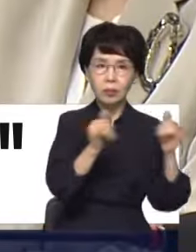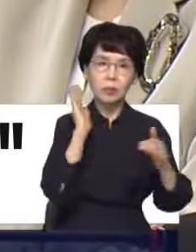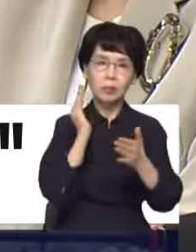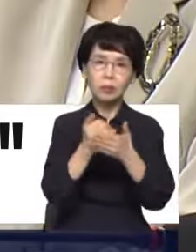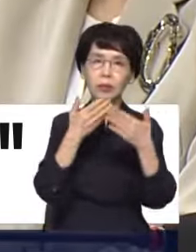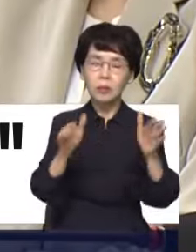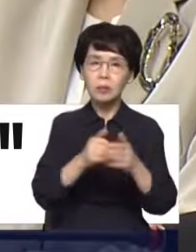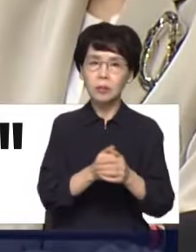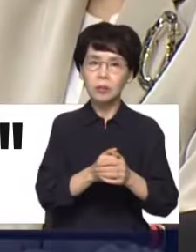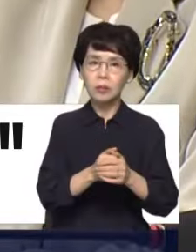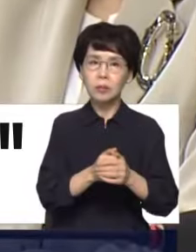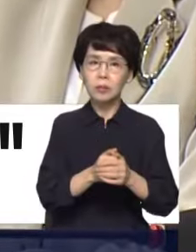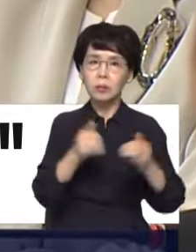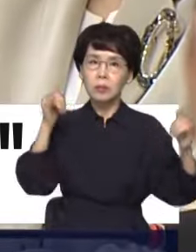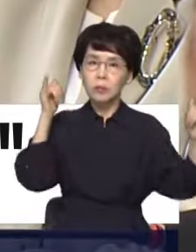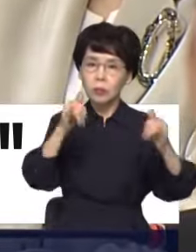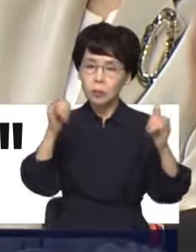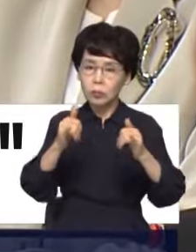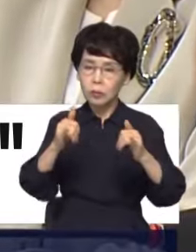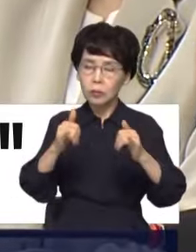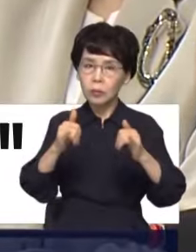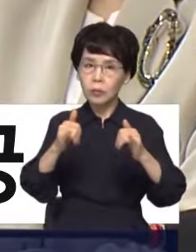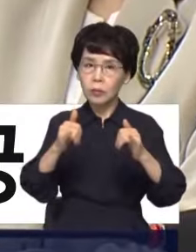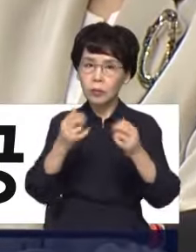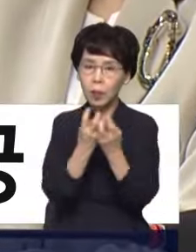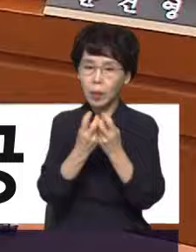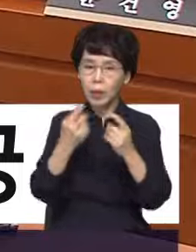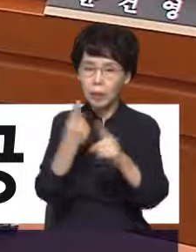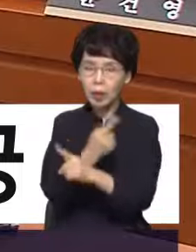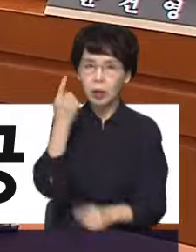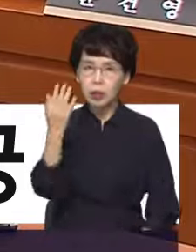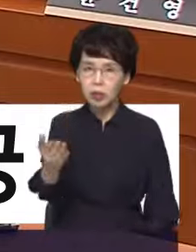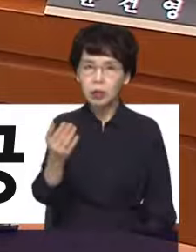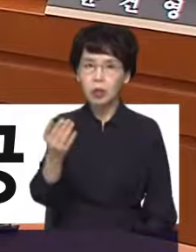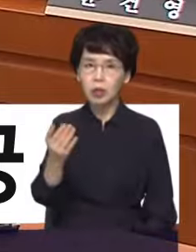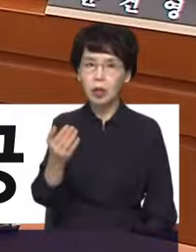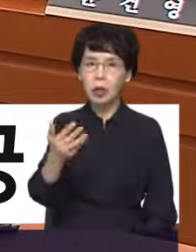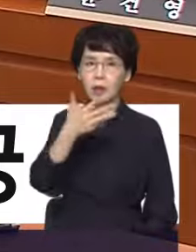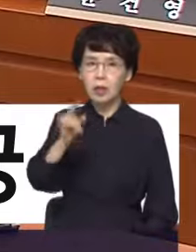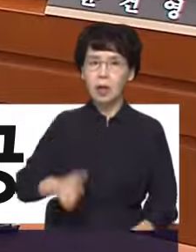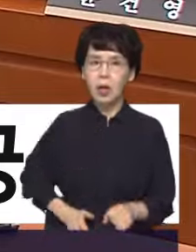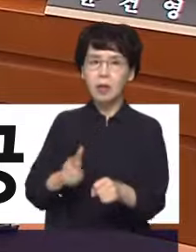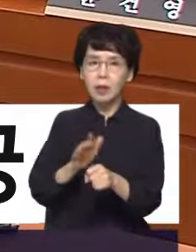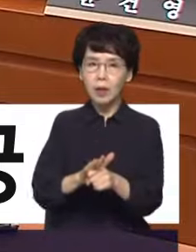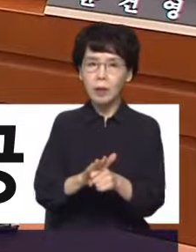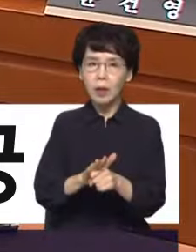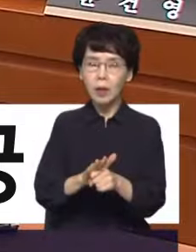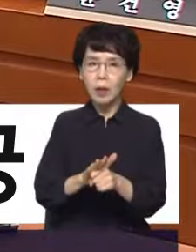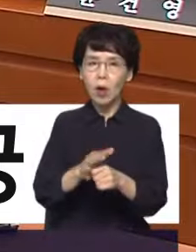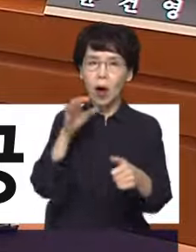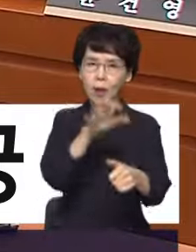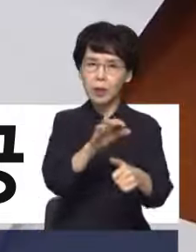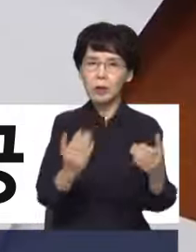대통령실의 전화 회선이 재배치됐는지 따져묻는 등 채 상병 사건 외압 의혹을 집중 추궁했습니다.